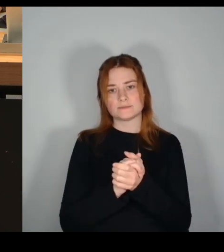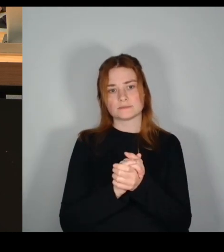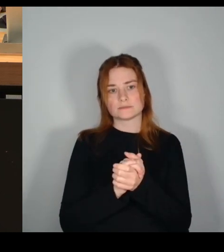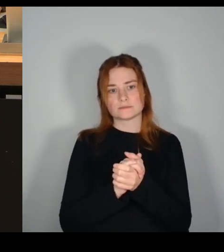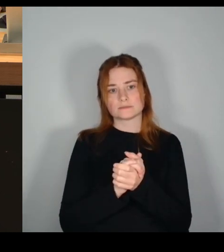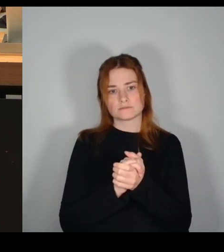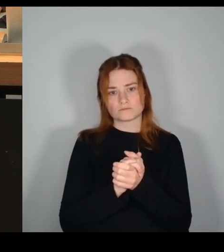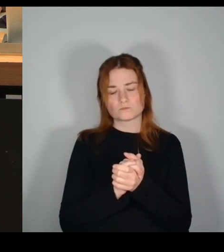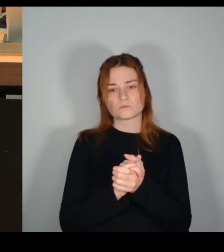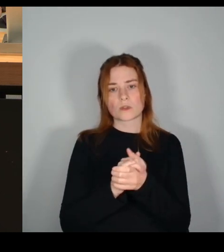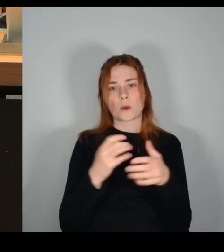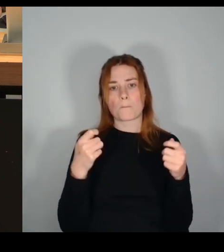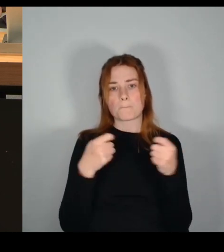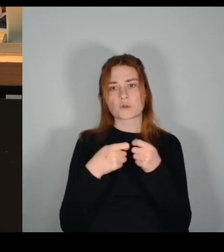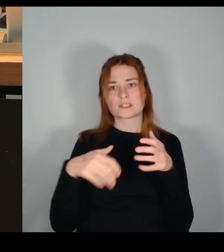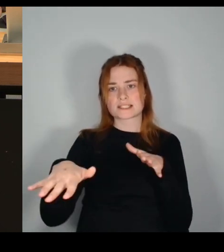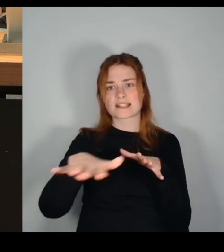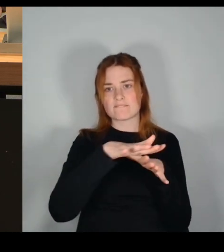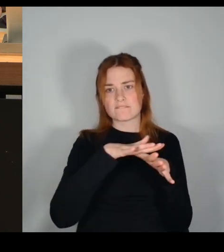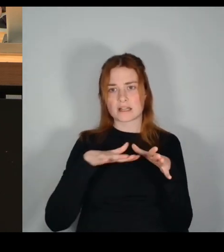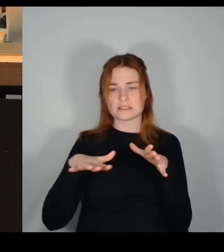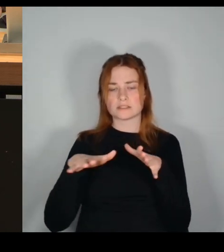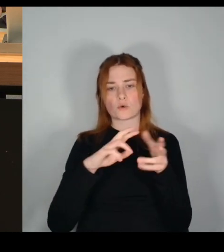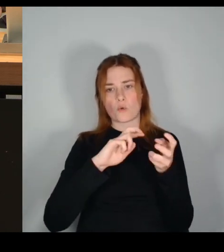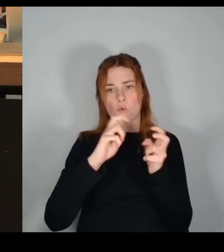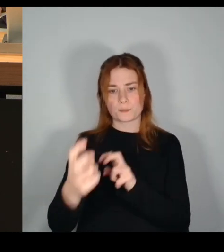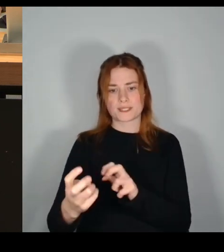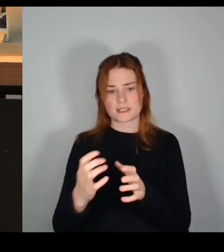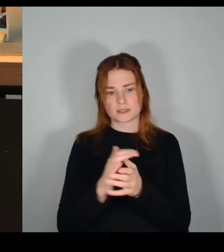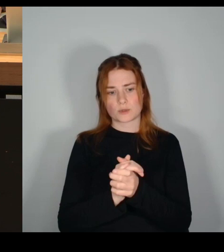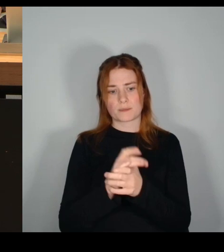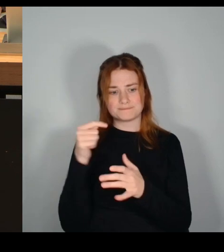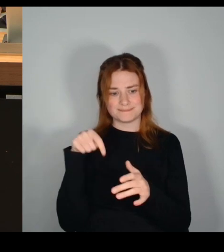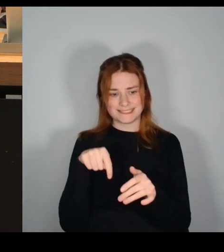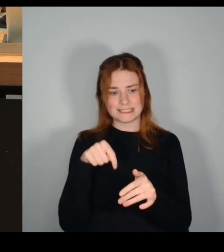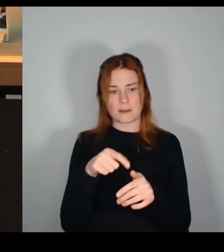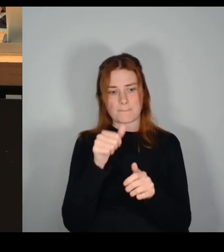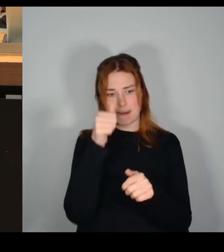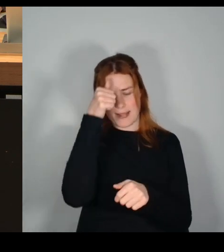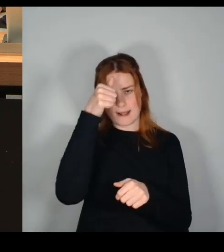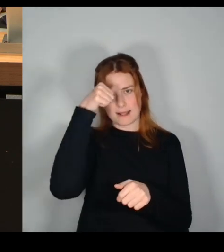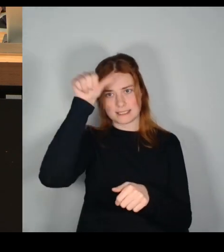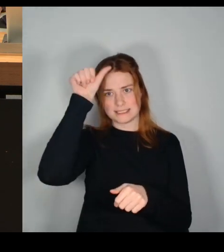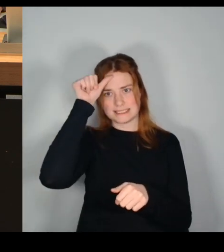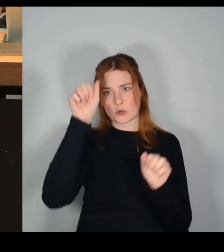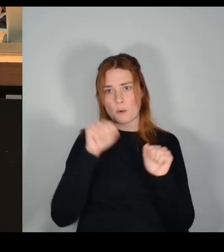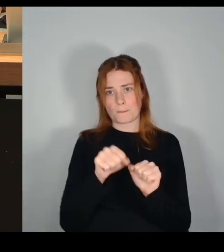einfach im Land Berlin die Kompetenz. Und dementsprechend mag es durchaus sein, dass in anderen Bundesländern